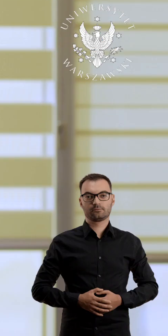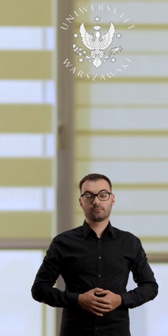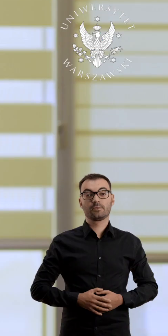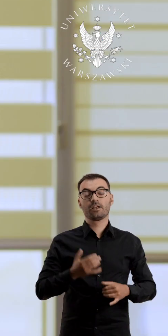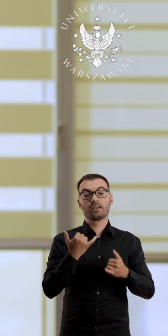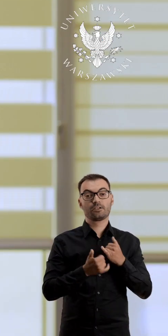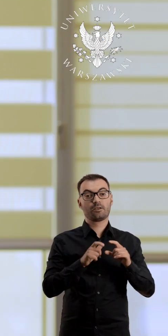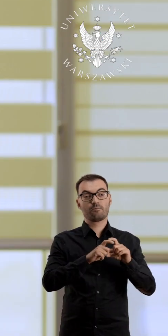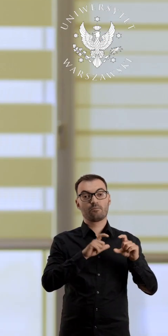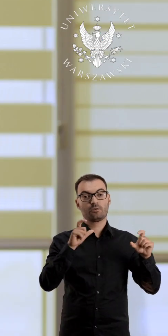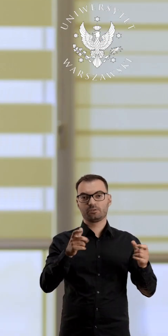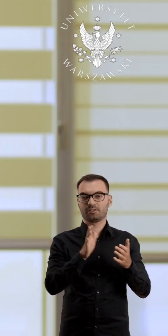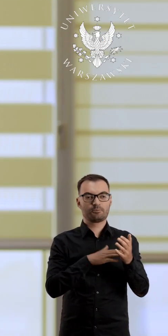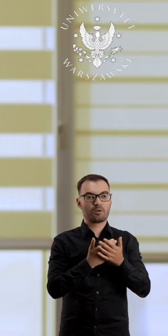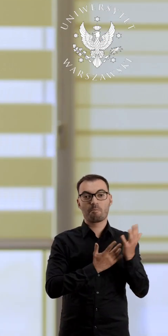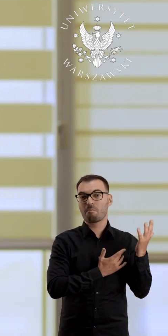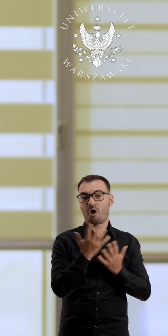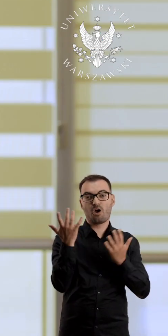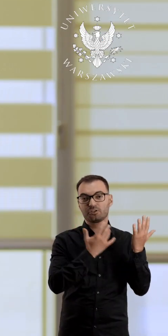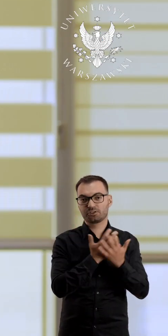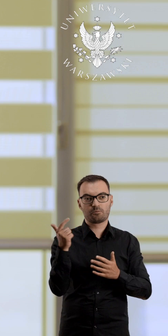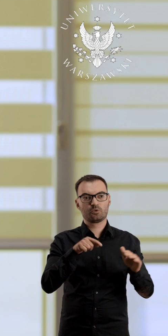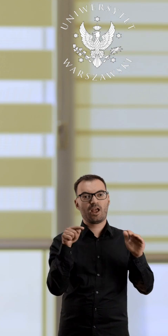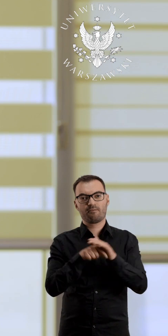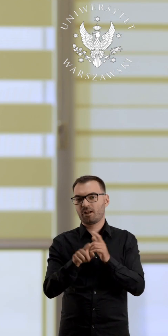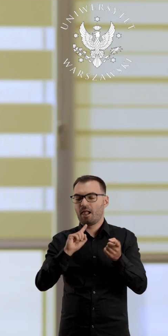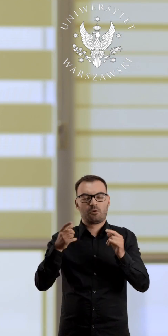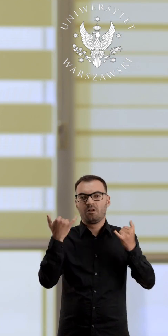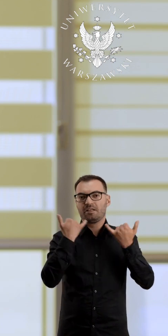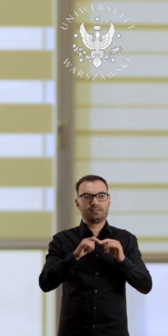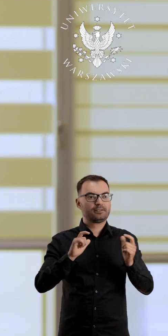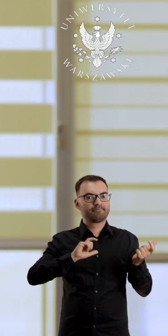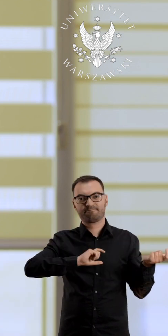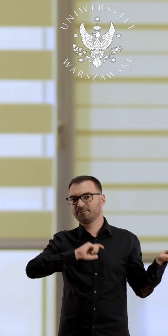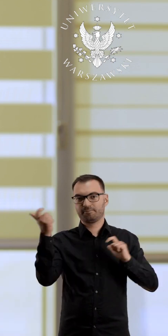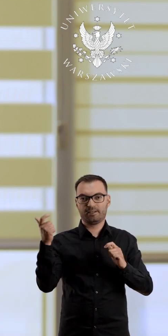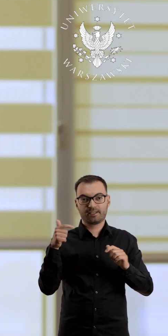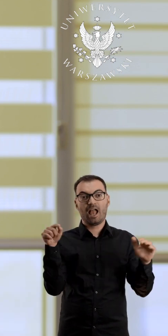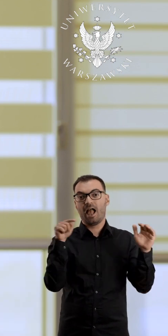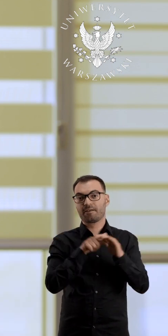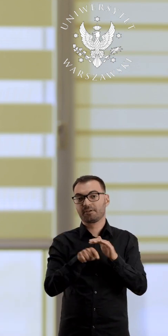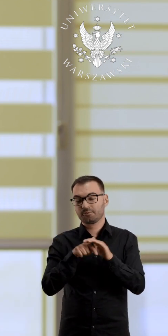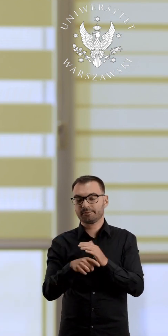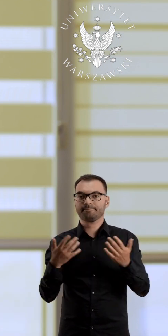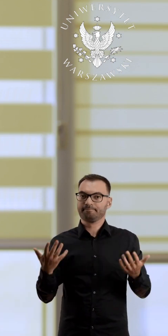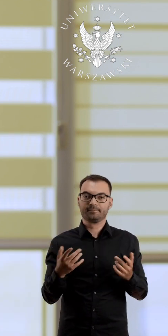Ewakuacja z budynku w wyniku wybuchu pożaru lub w następstwie innego groźnego zdarzenia jest sytuacją,